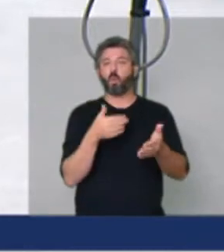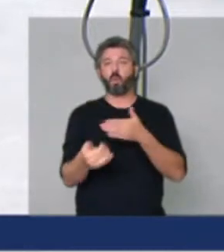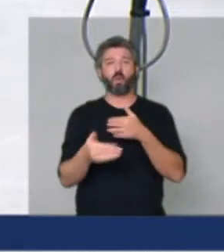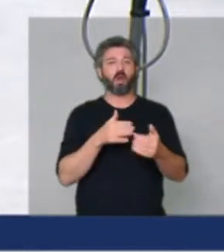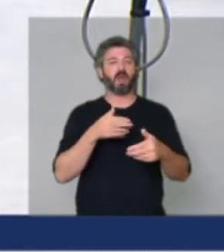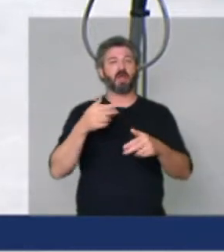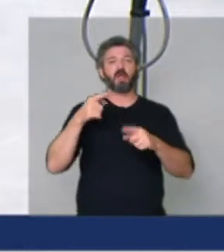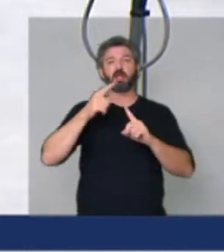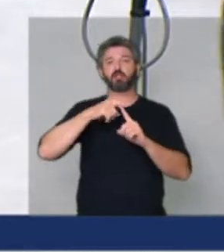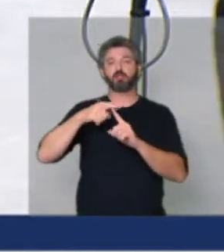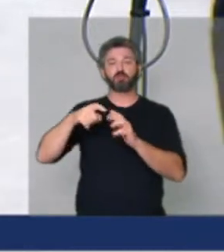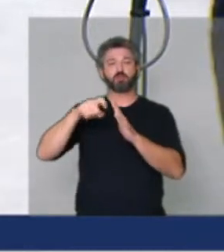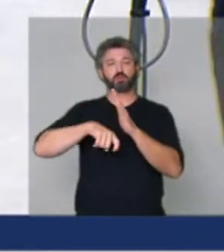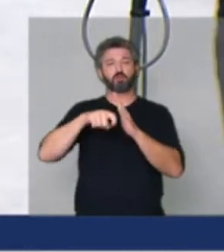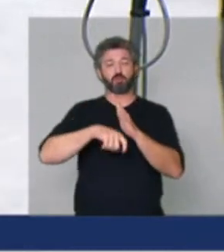TRIBUTAÇÃO NENHUMA QUE ELE